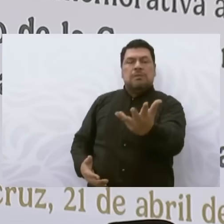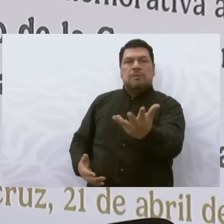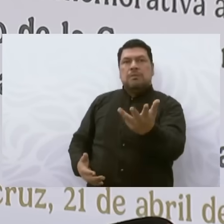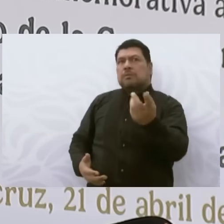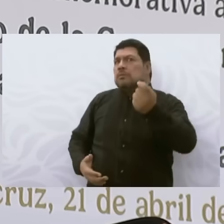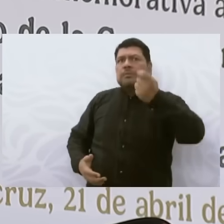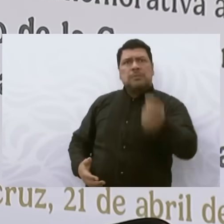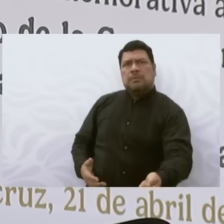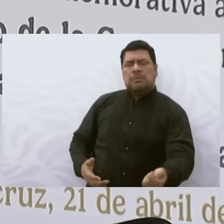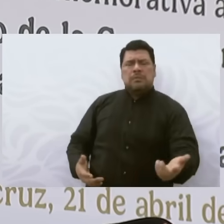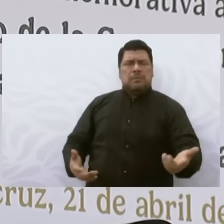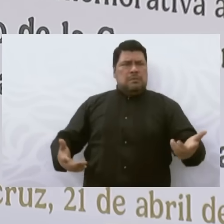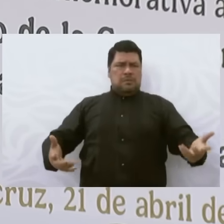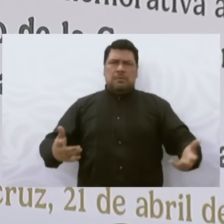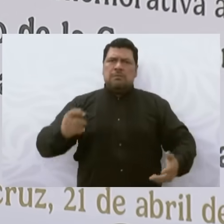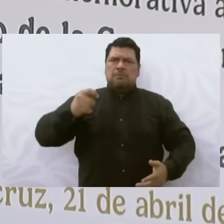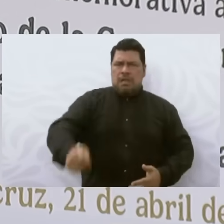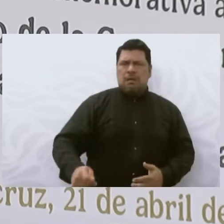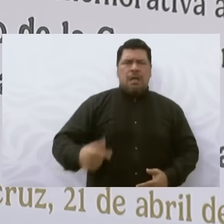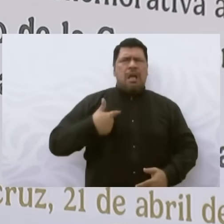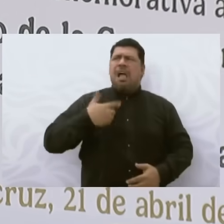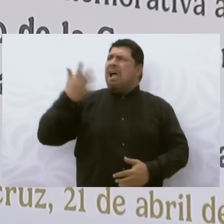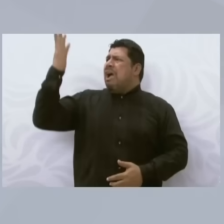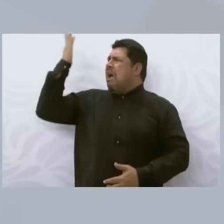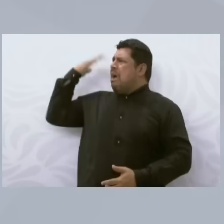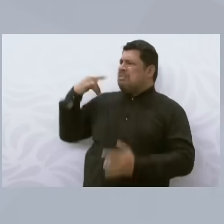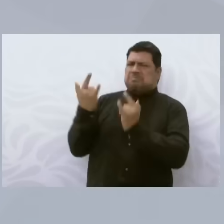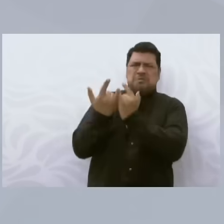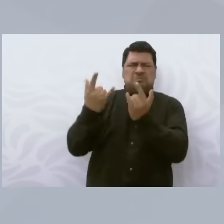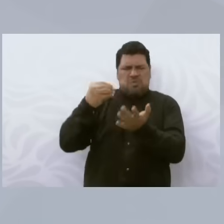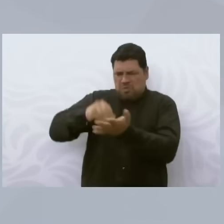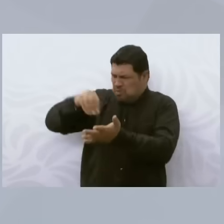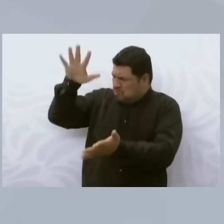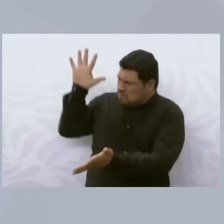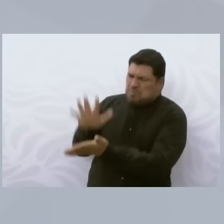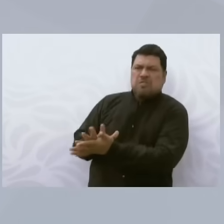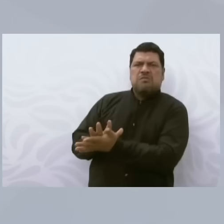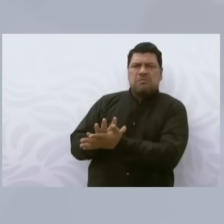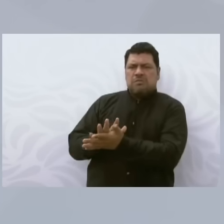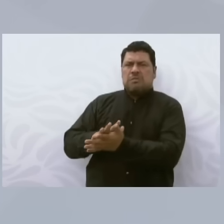hechos quedaron grabados en la bitácora de nuestra institución y representaron la